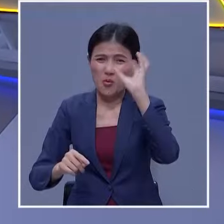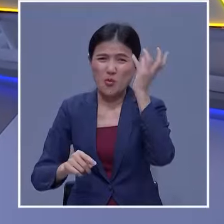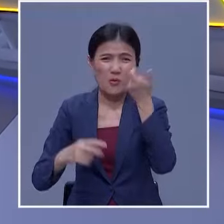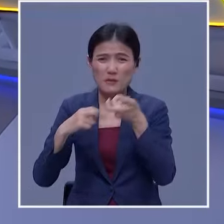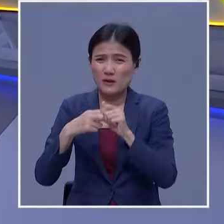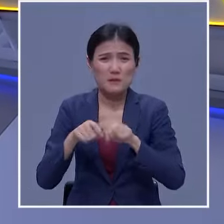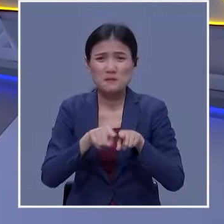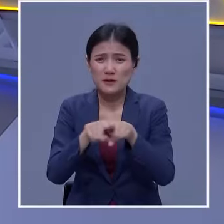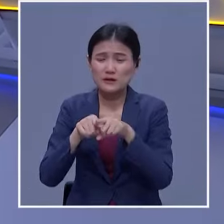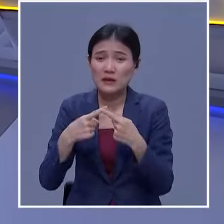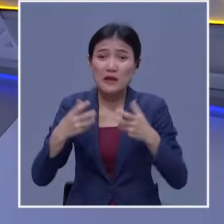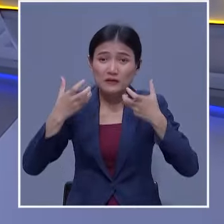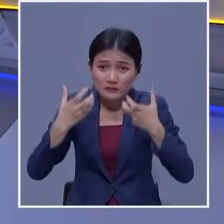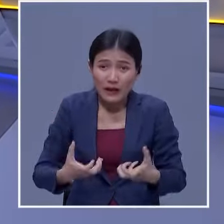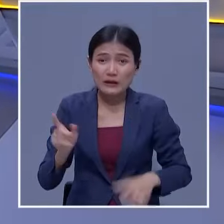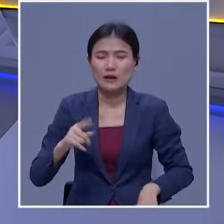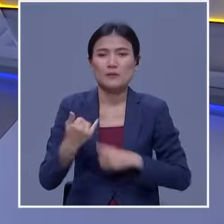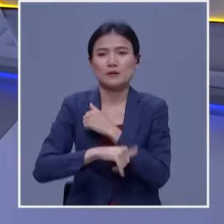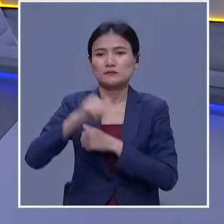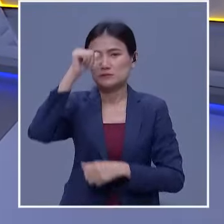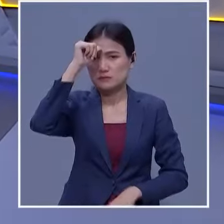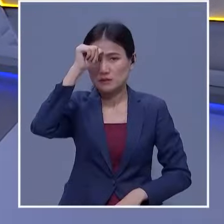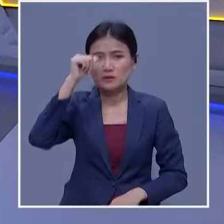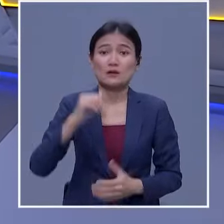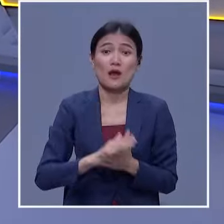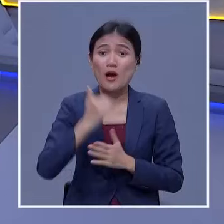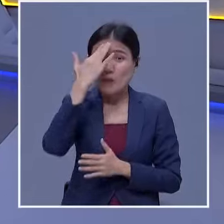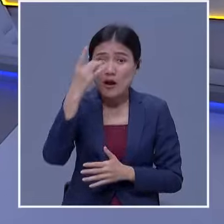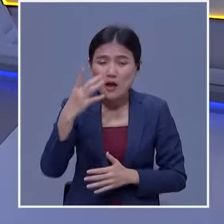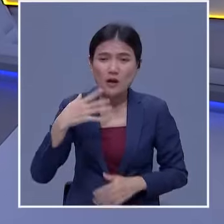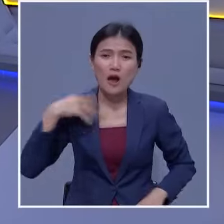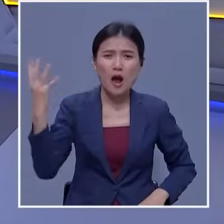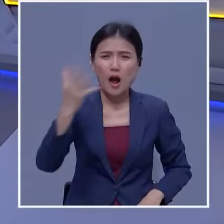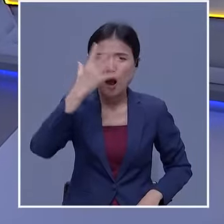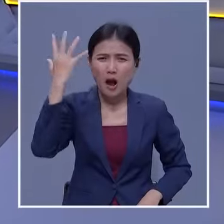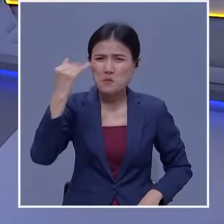ว่าจะหนักหน่วงนั้นก็คือประเทศอินเดียค่ะ เพราะว่าต้องเผชิญกับปัญหามลพิษหลังจาก